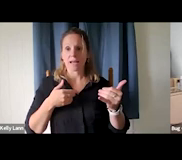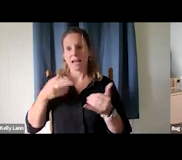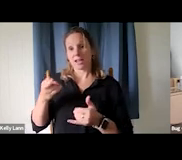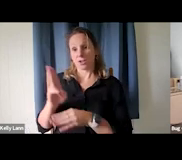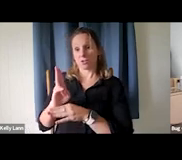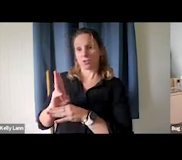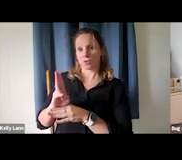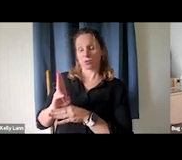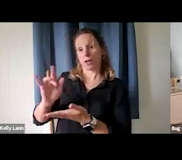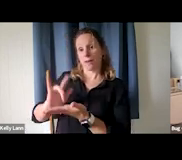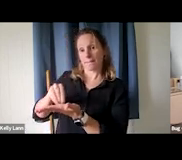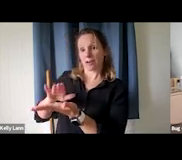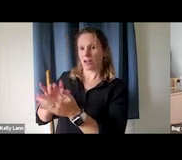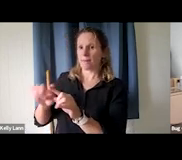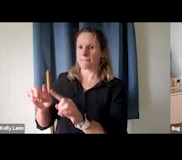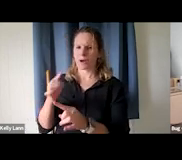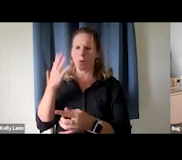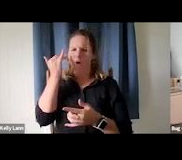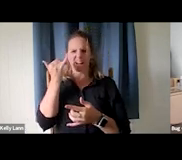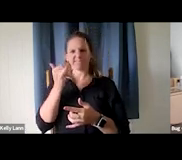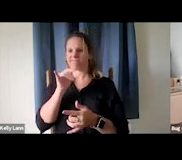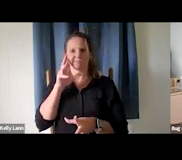en los registros médicos pero no dice por qué consume.